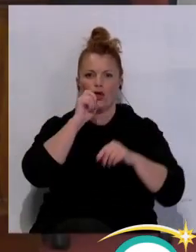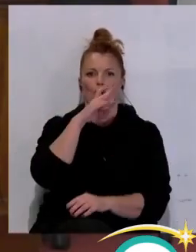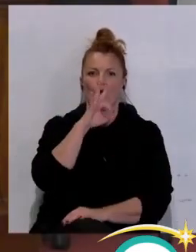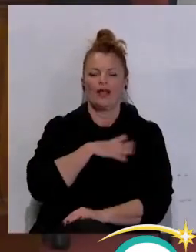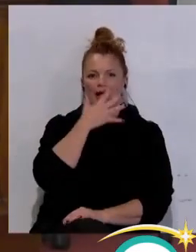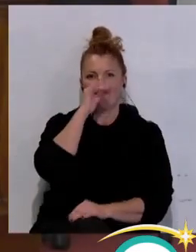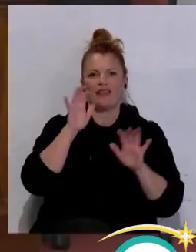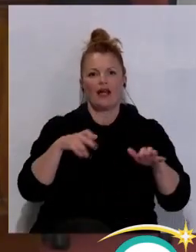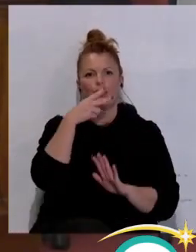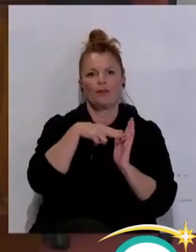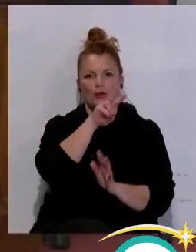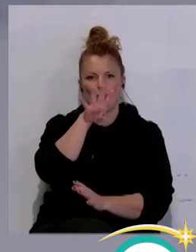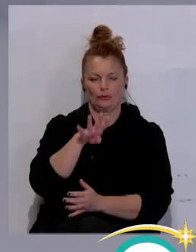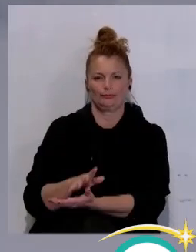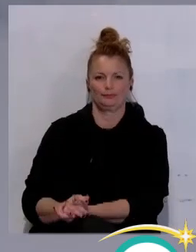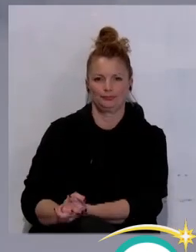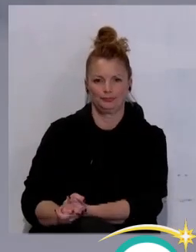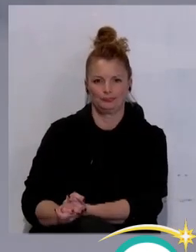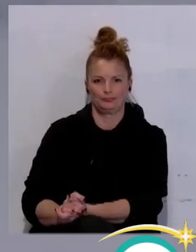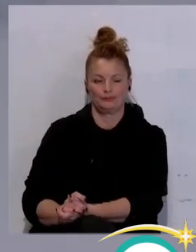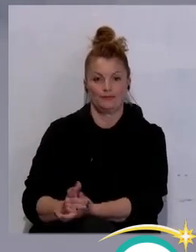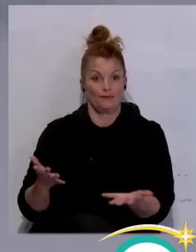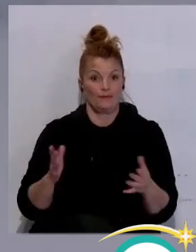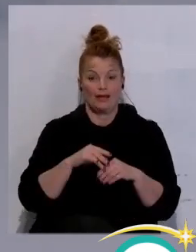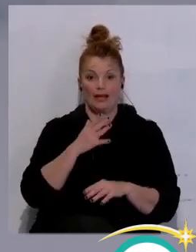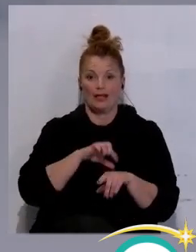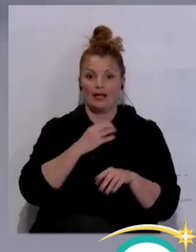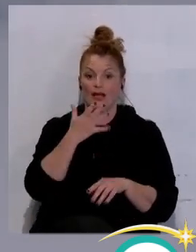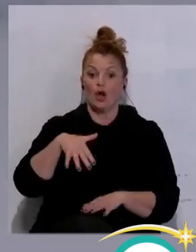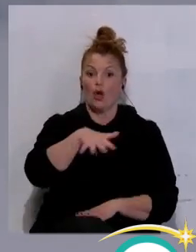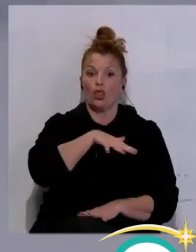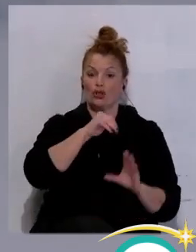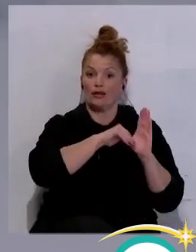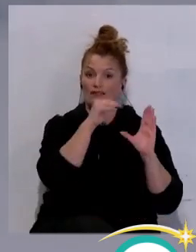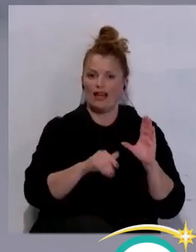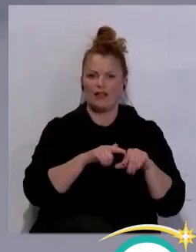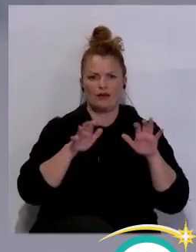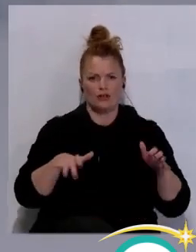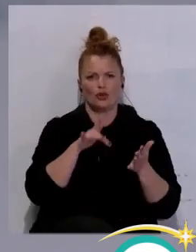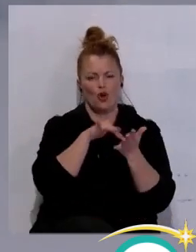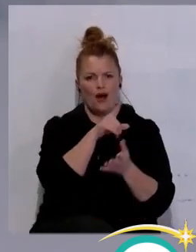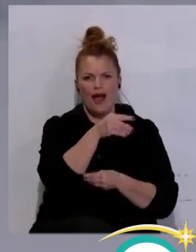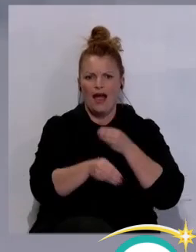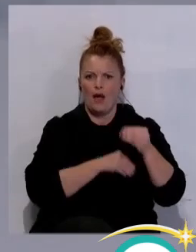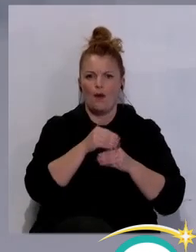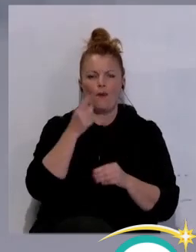2024 pues desde el consorcio de la zona franca de Cádiz se ha celebrado el visto bueno municipal